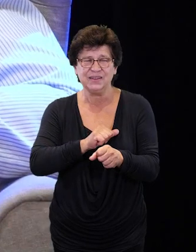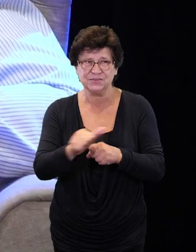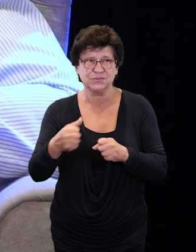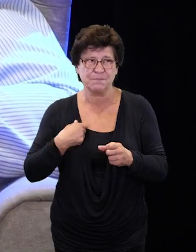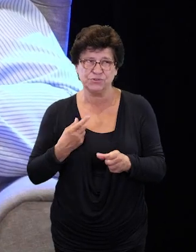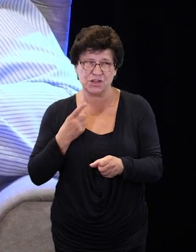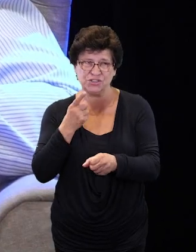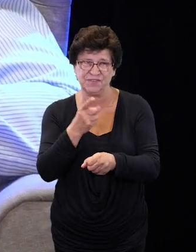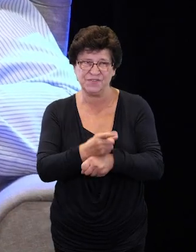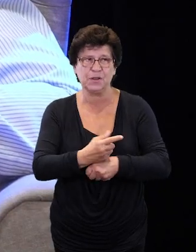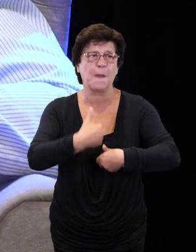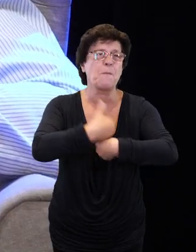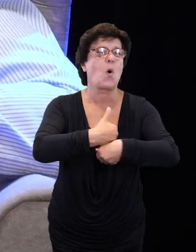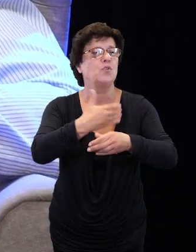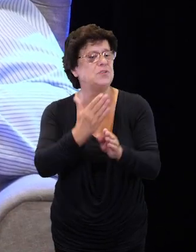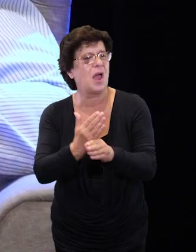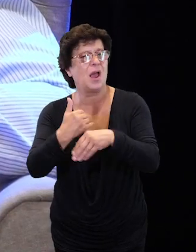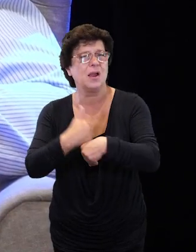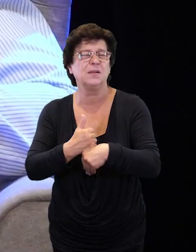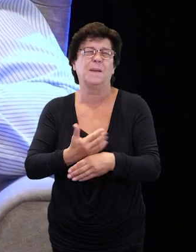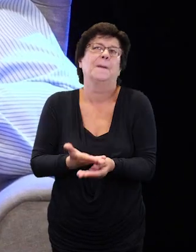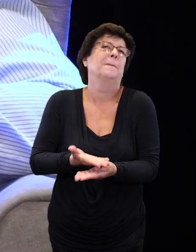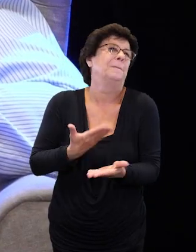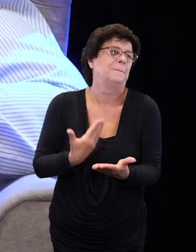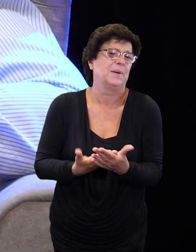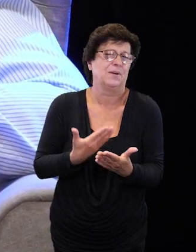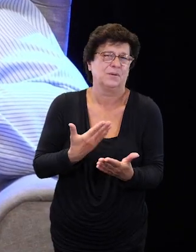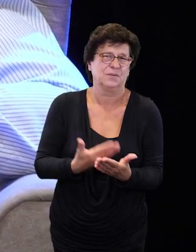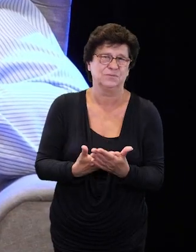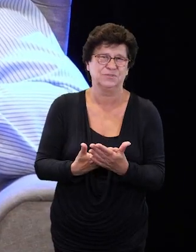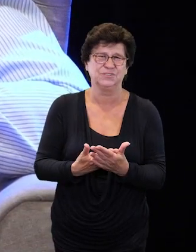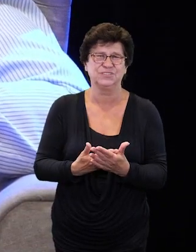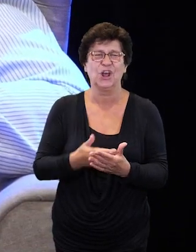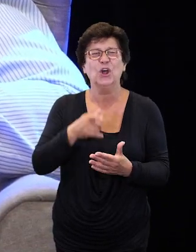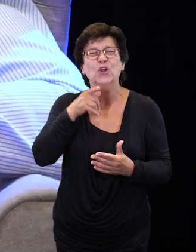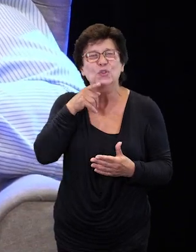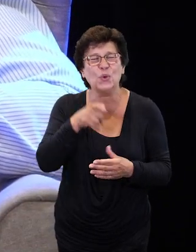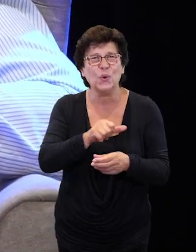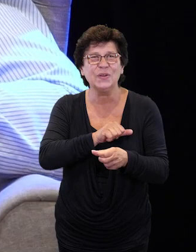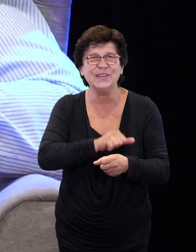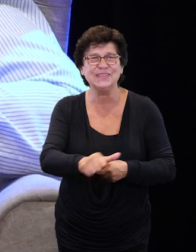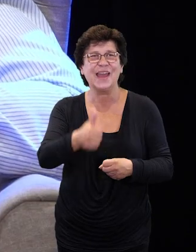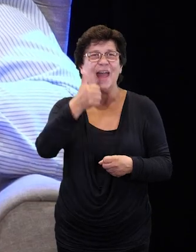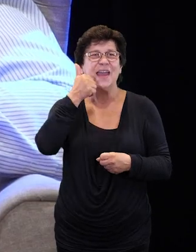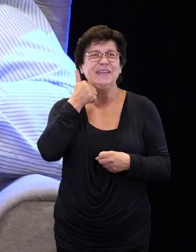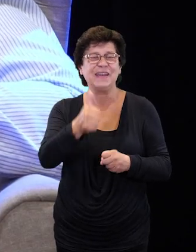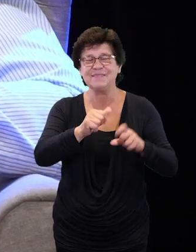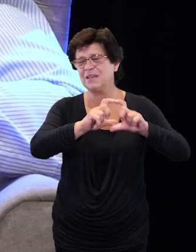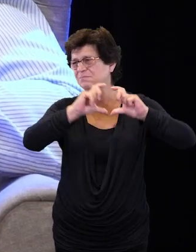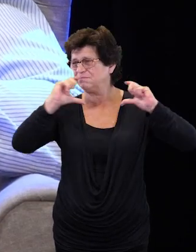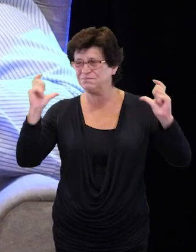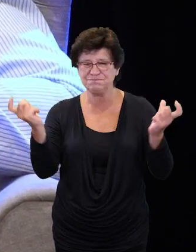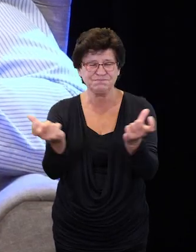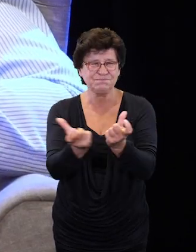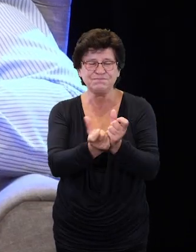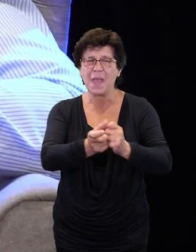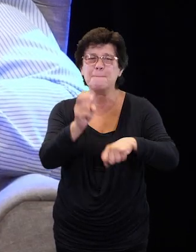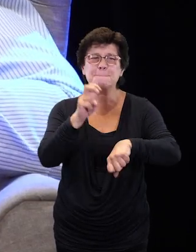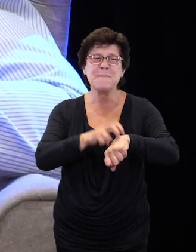Moglibyśmy to podzielić, co to jest komplementarna, alternatywna, ale powiedzmy sobie szczerze, jest jedna medycyna, po prostu część jej aspektów jest niesprawdzona.